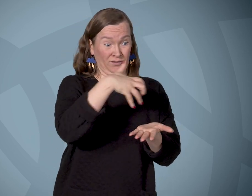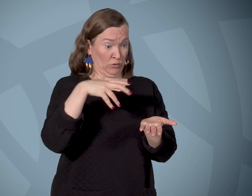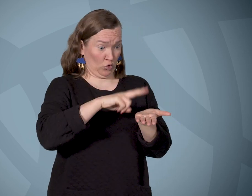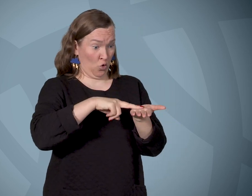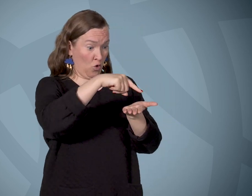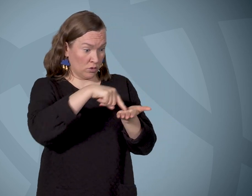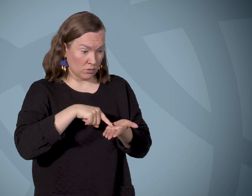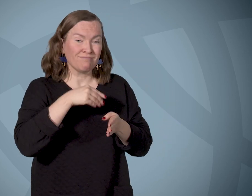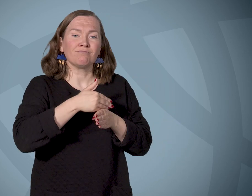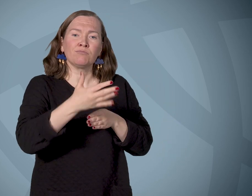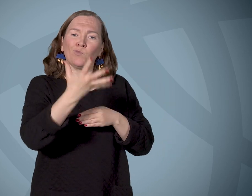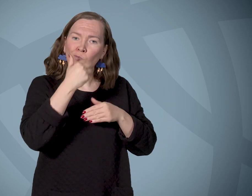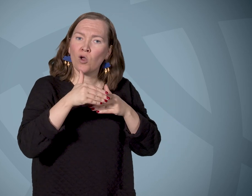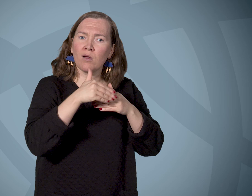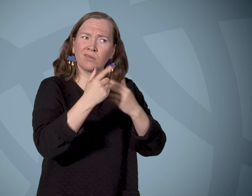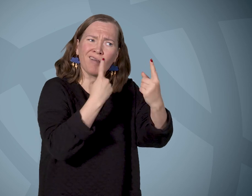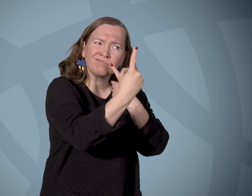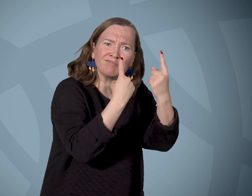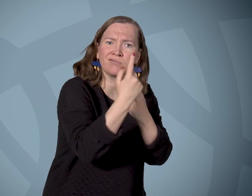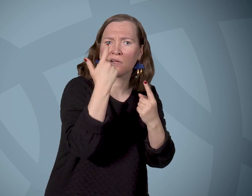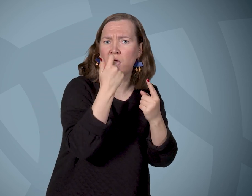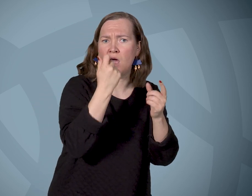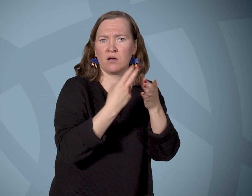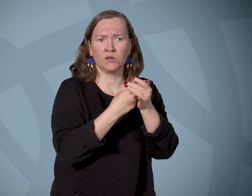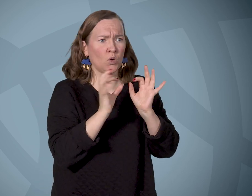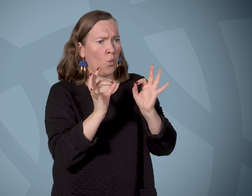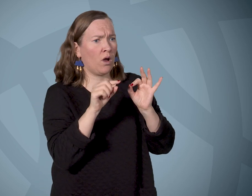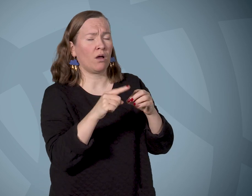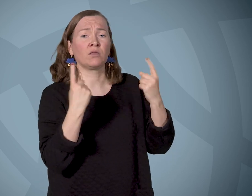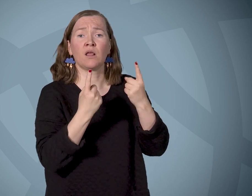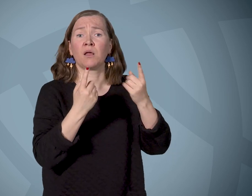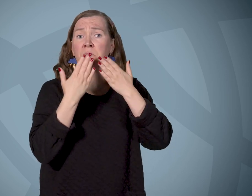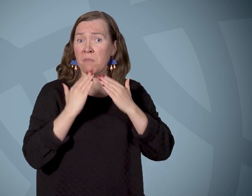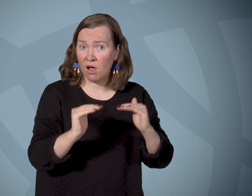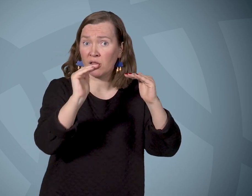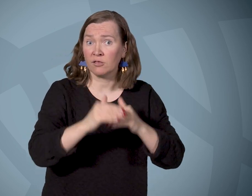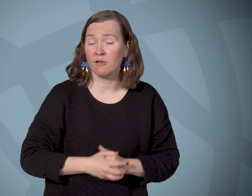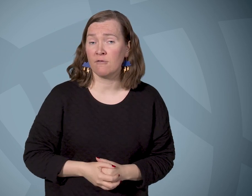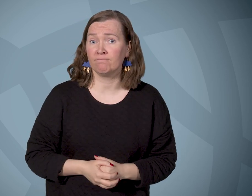jotta voimme jatkaa keskusteluja Kelan kanssa tilanteen parantamiseksi.